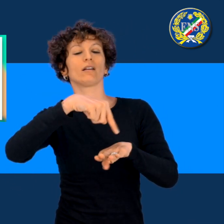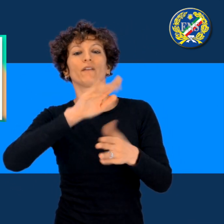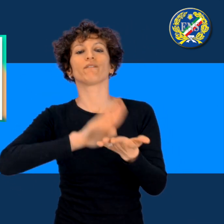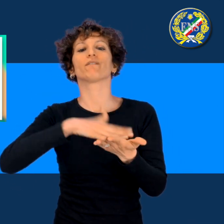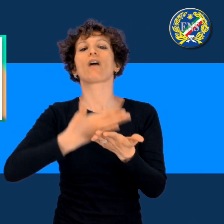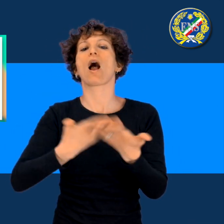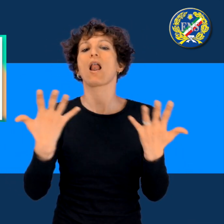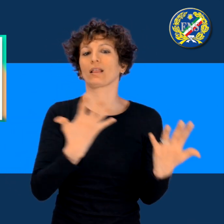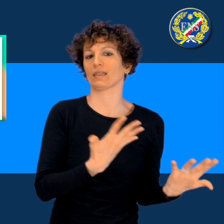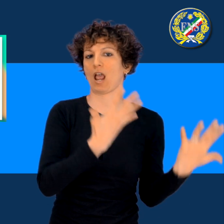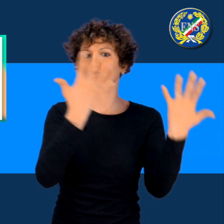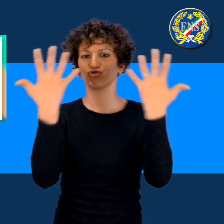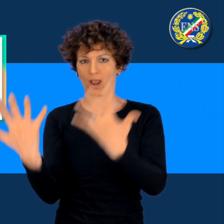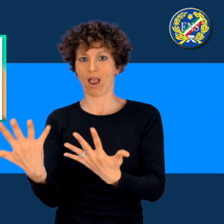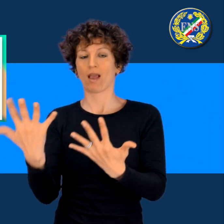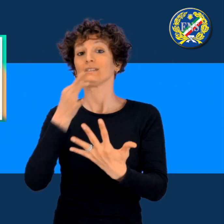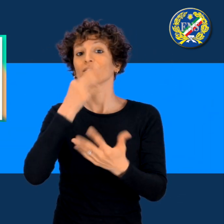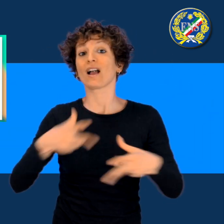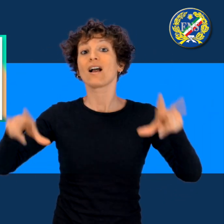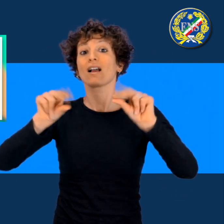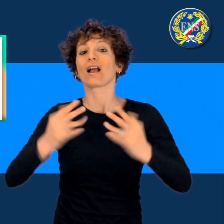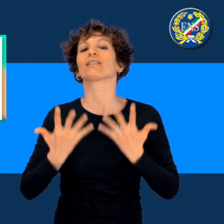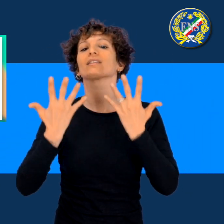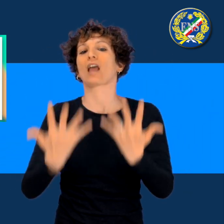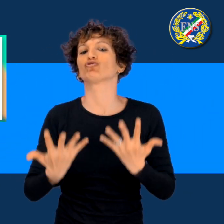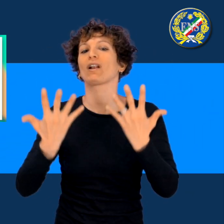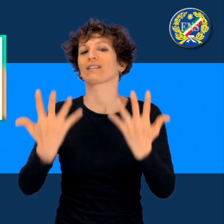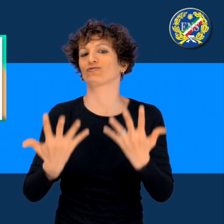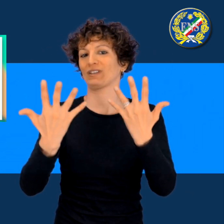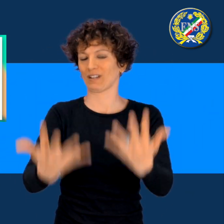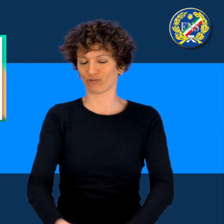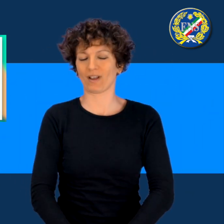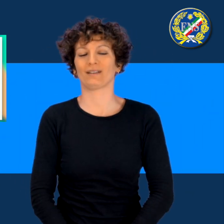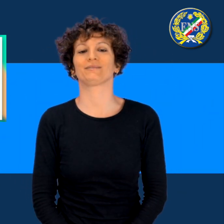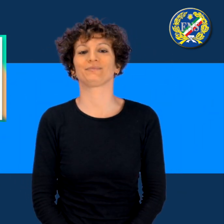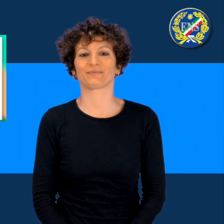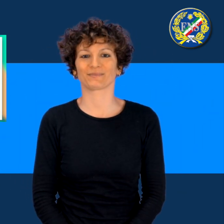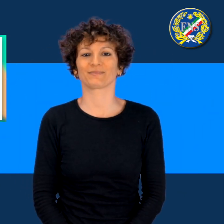saranno consegnate presso l'indirizzo indicato nella domanda ad aprile 2022.